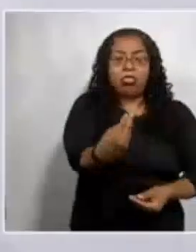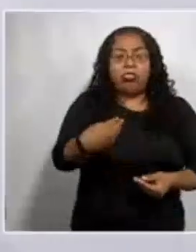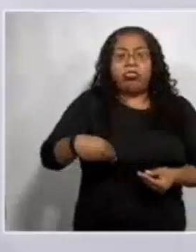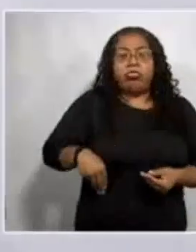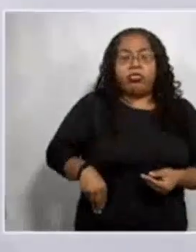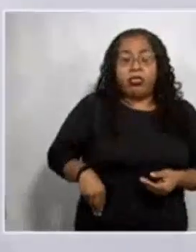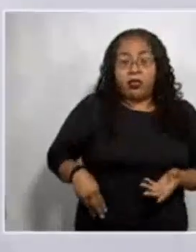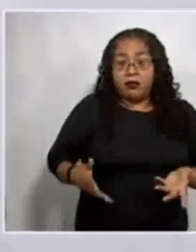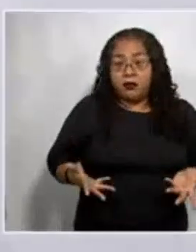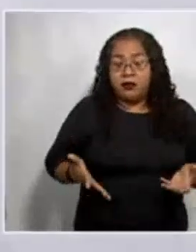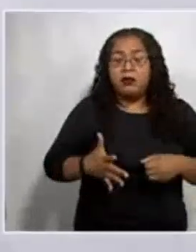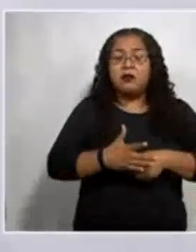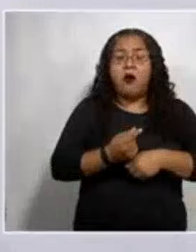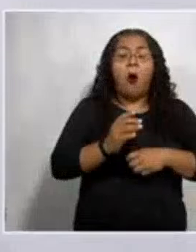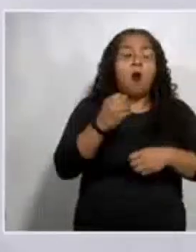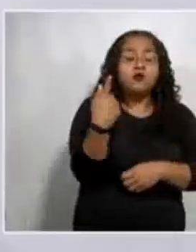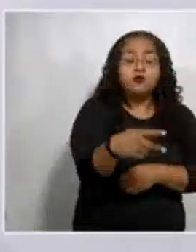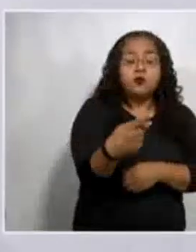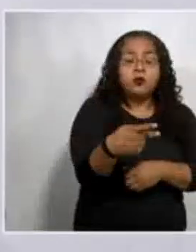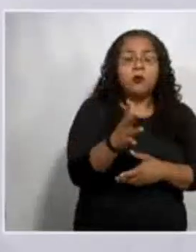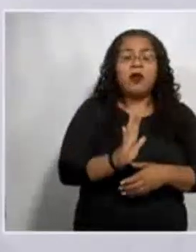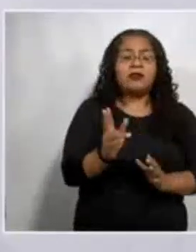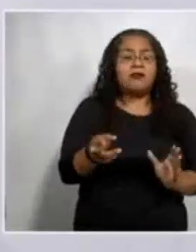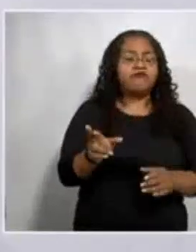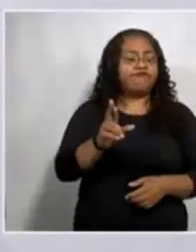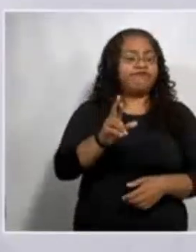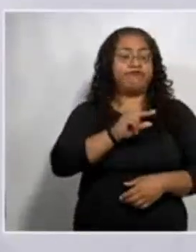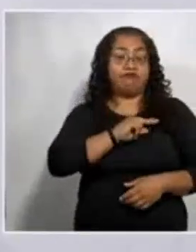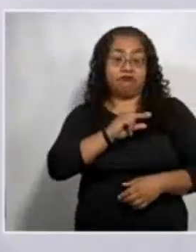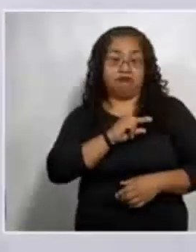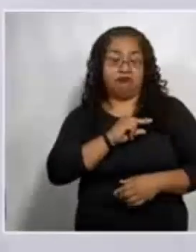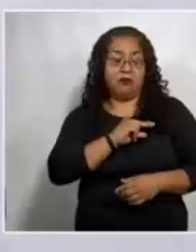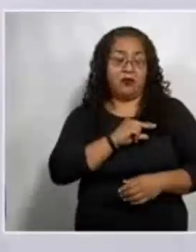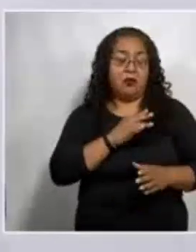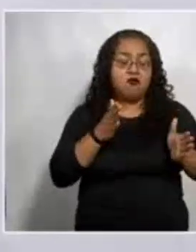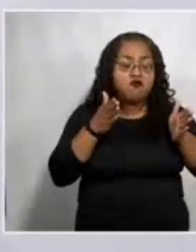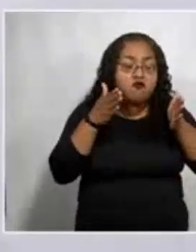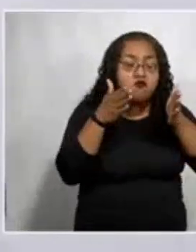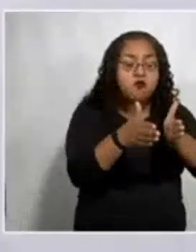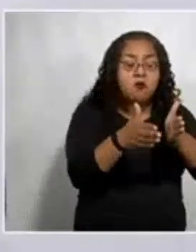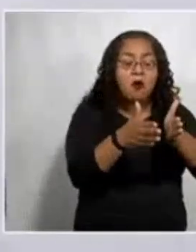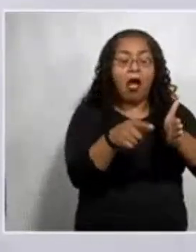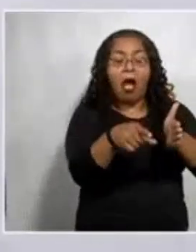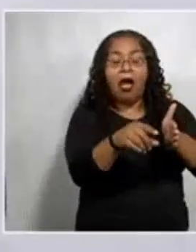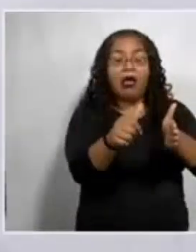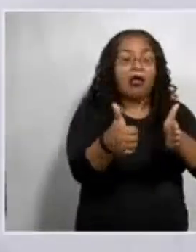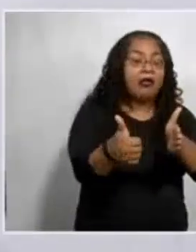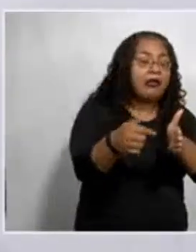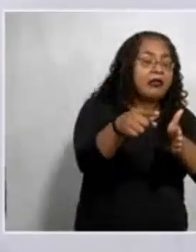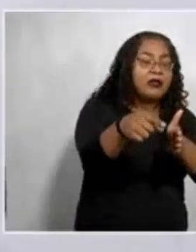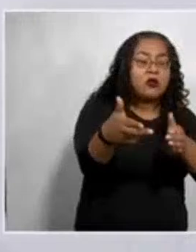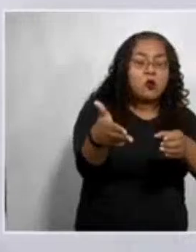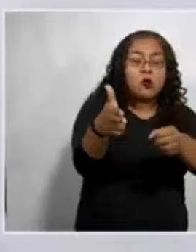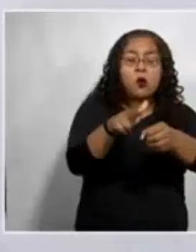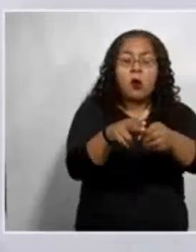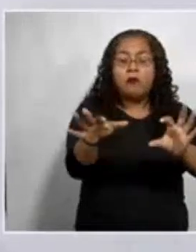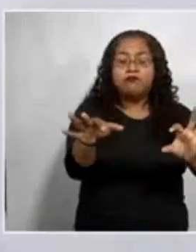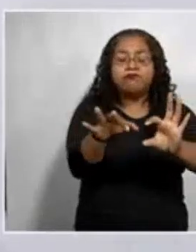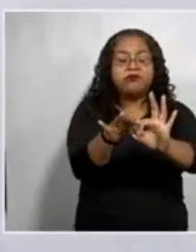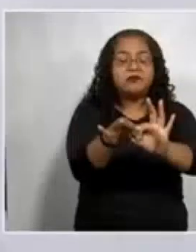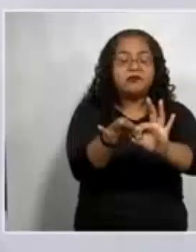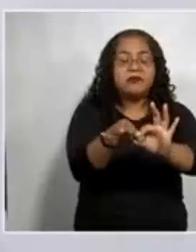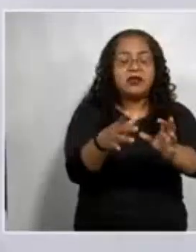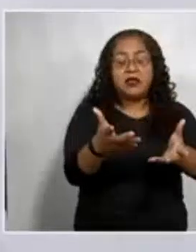privatizaron prácticamente todos los servicios asociados a los hospitales y a las clínicas del